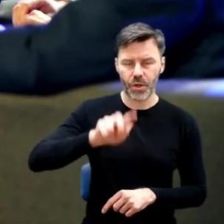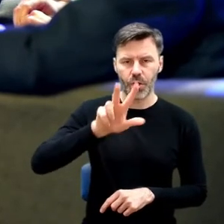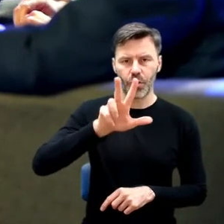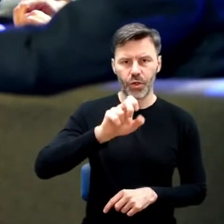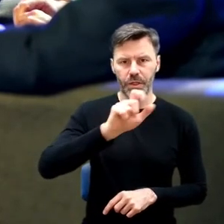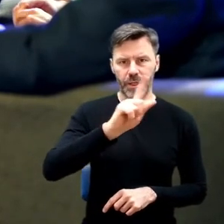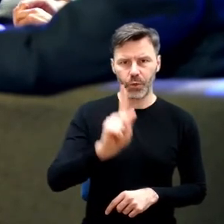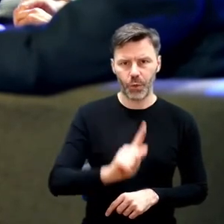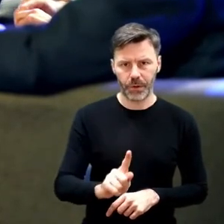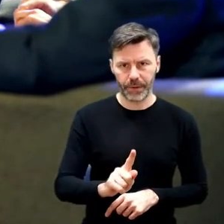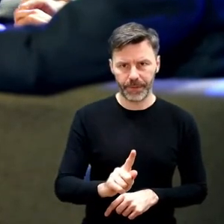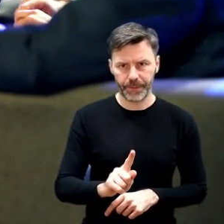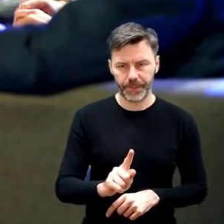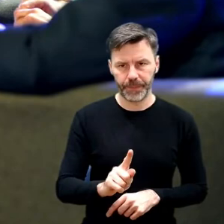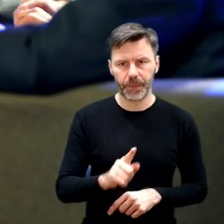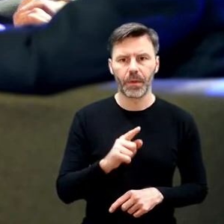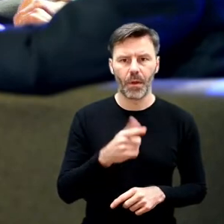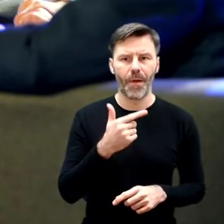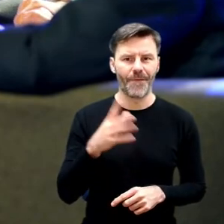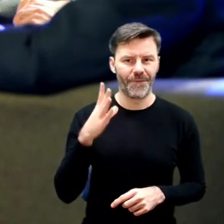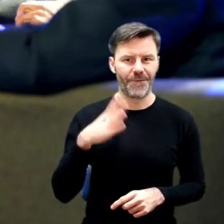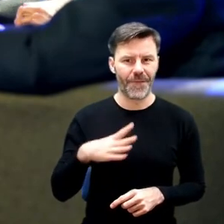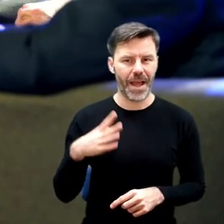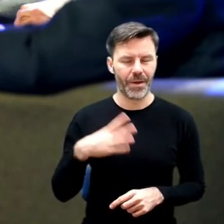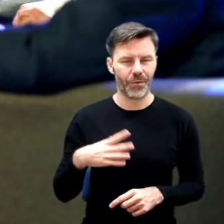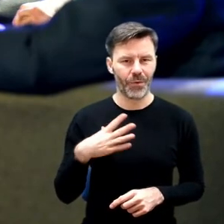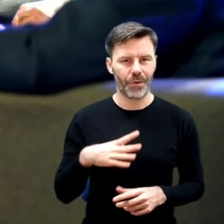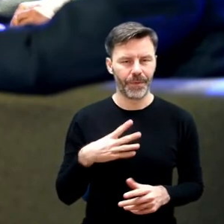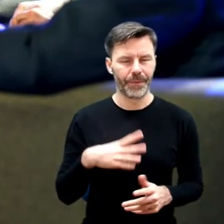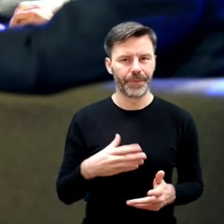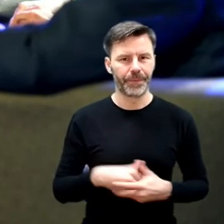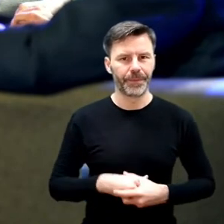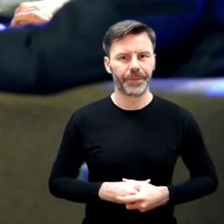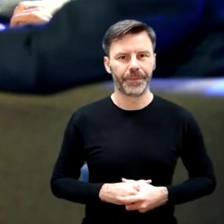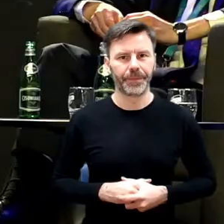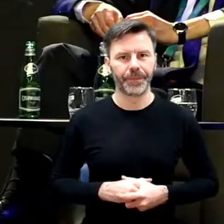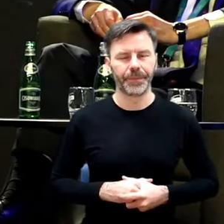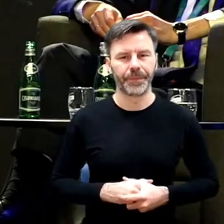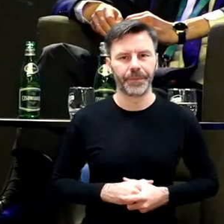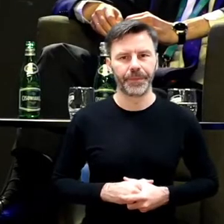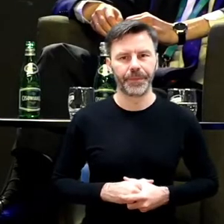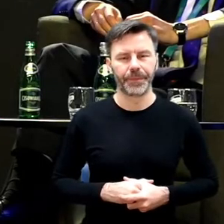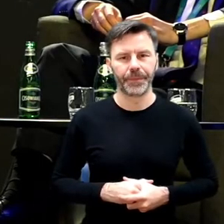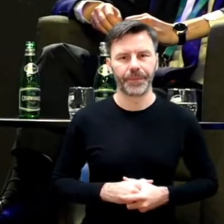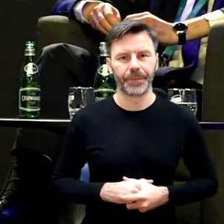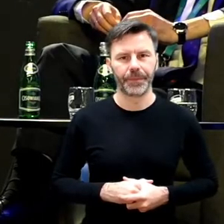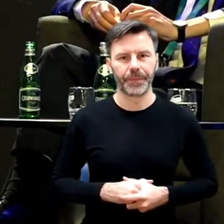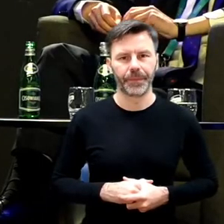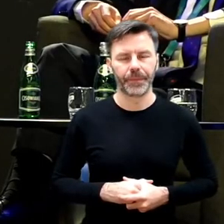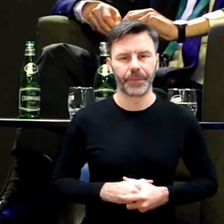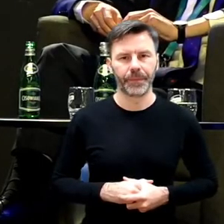czyli coś, o co warto się posilić, znaczy uzyskać dofinansowanie.